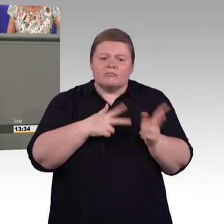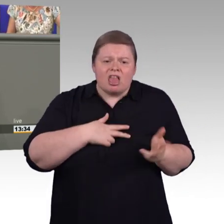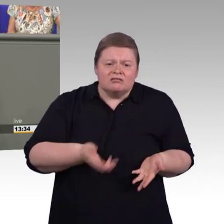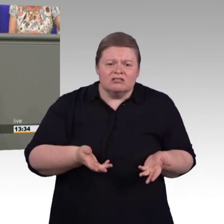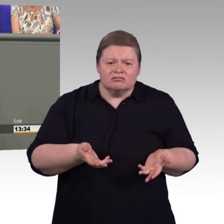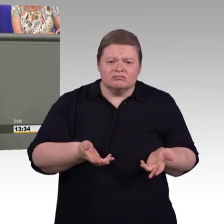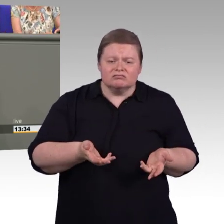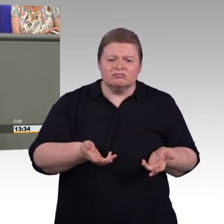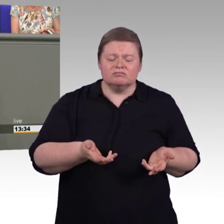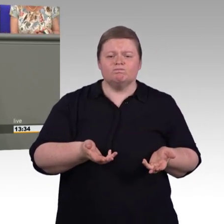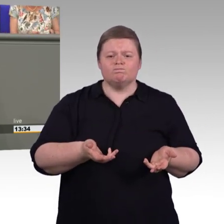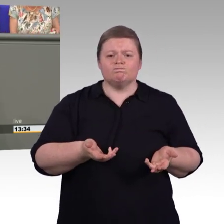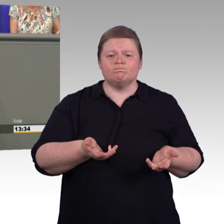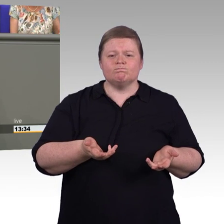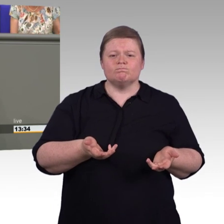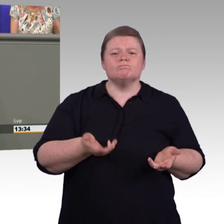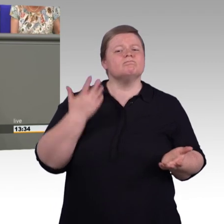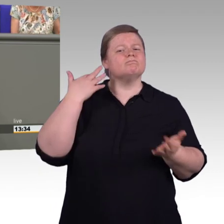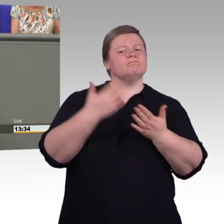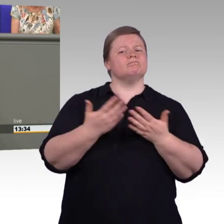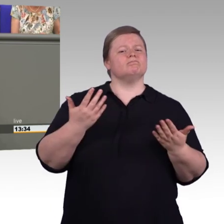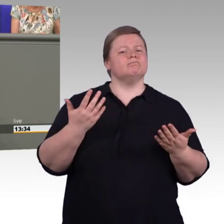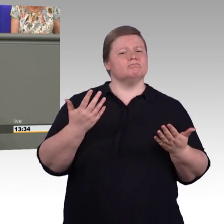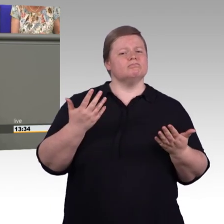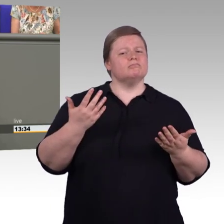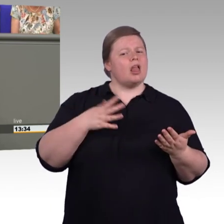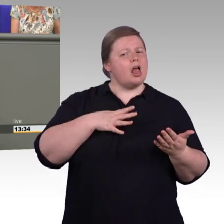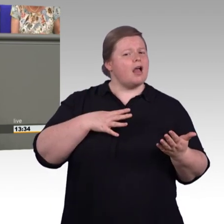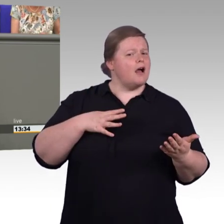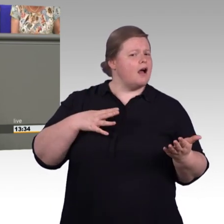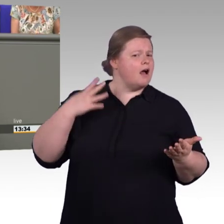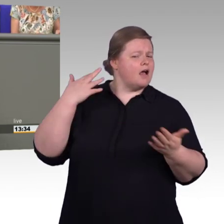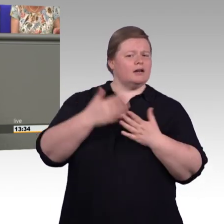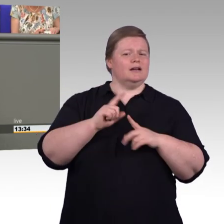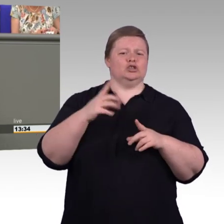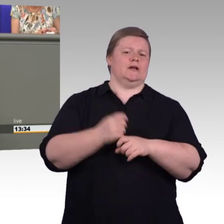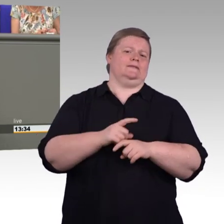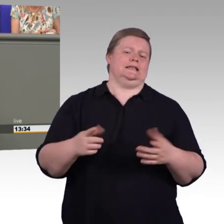einfaches Bundesrecht und es genügt eben nicht und ich will Ihnen die Gründe aufzählen, warum.